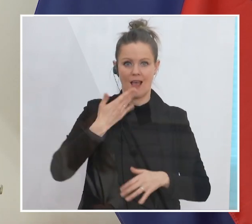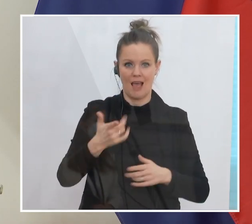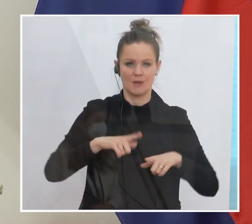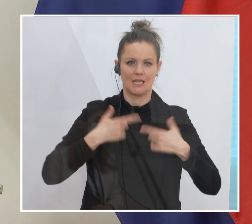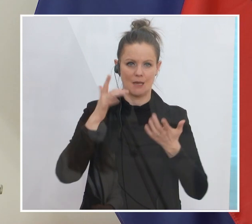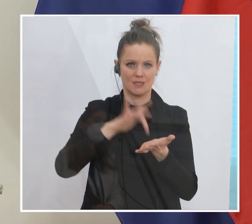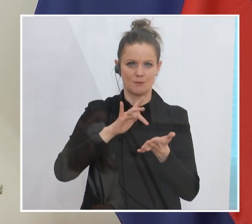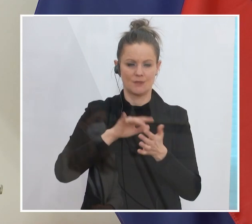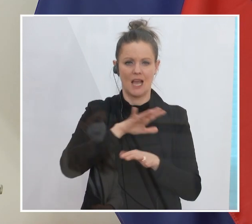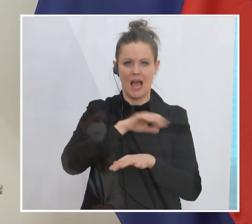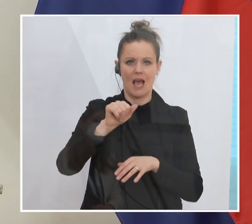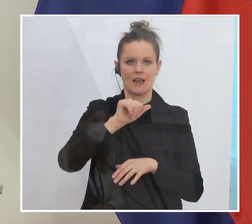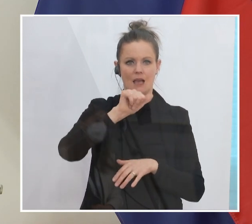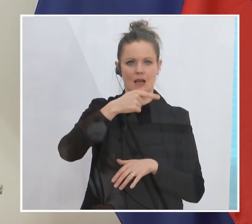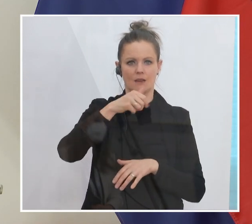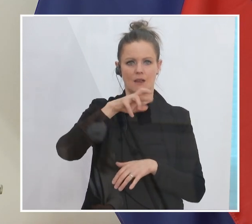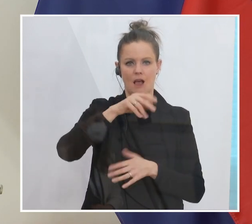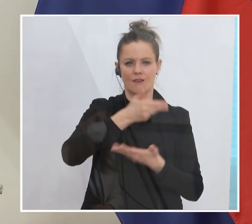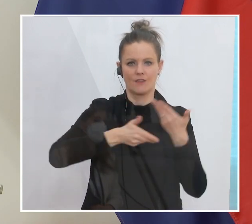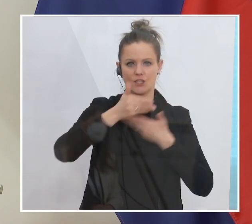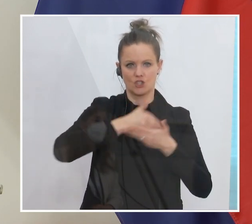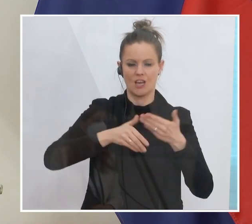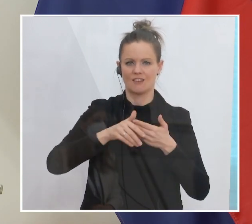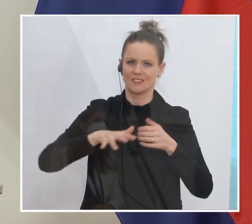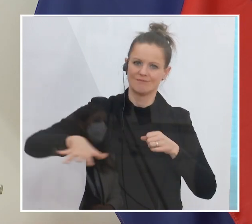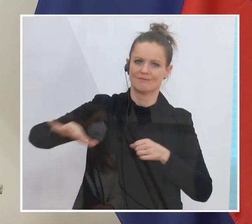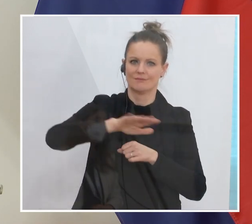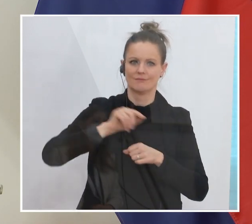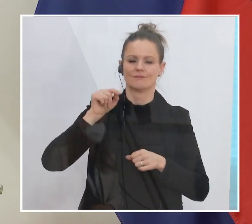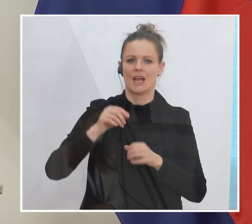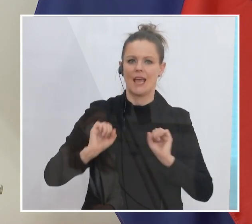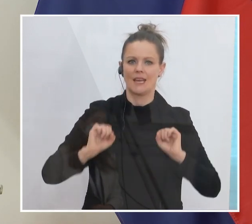Agrarwirtschaft, mit der Branche, die Initiative „Das isst Österreich“ ins Leben gerufen,